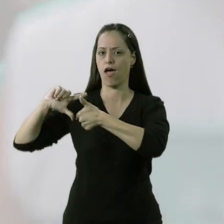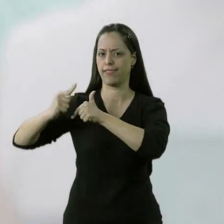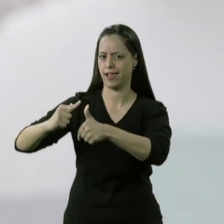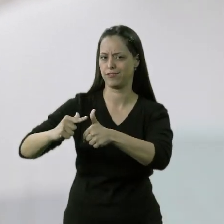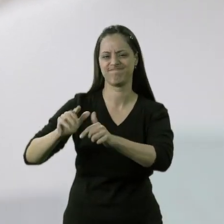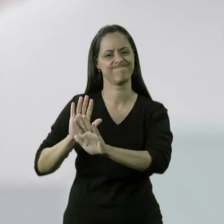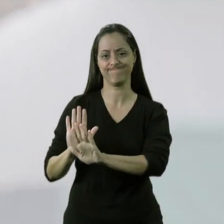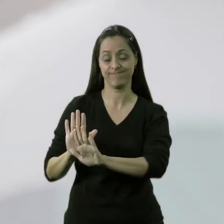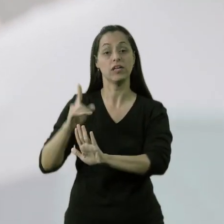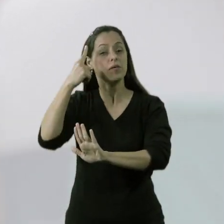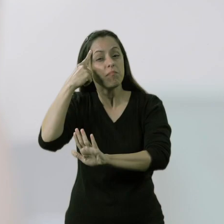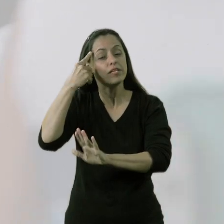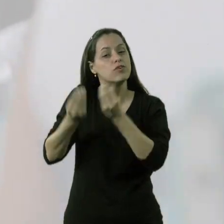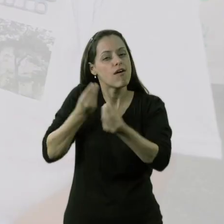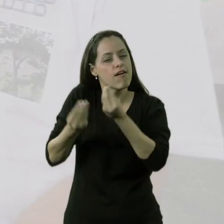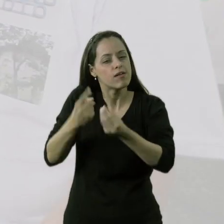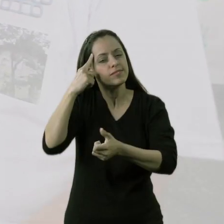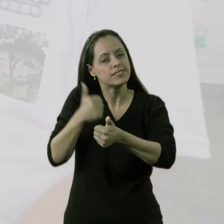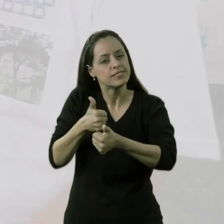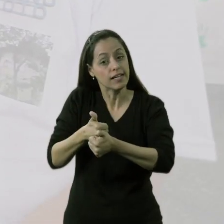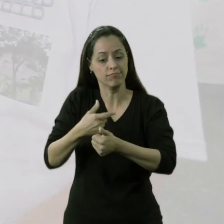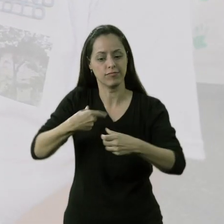E a partir daí a gente começou a pensar como. TNT já tinha na escola.